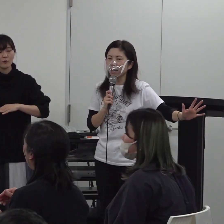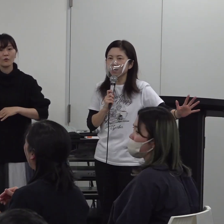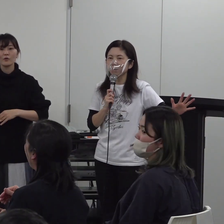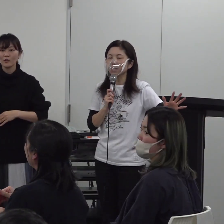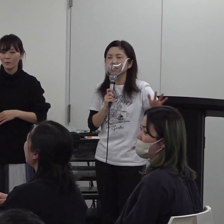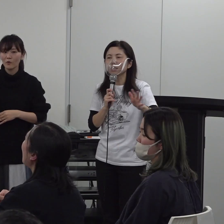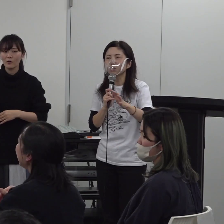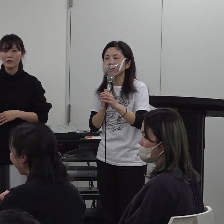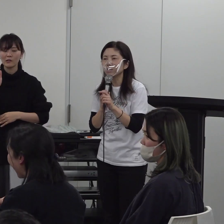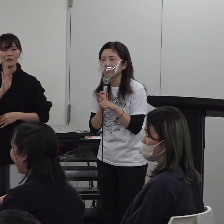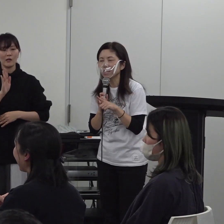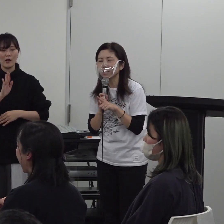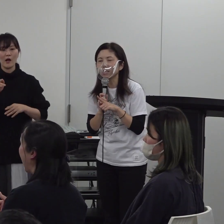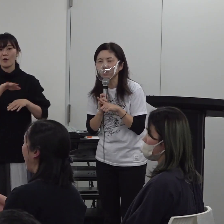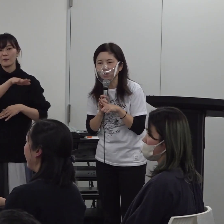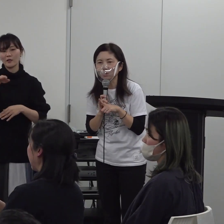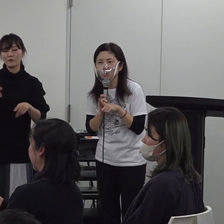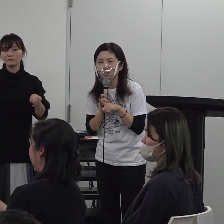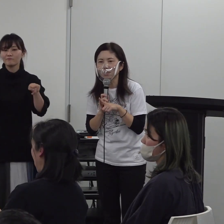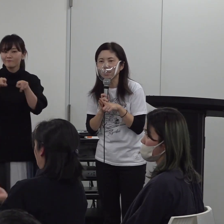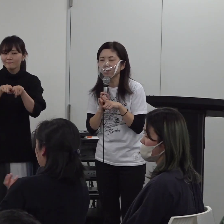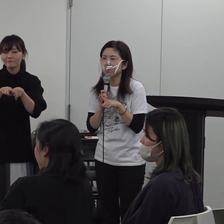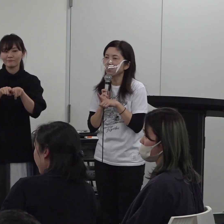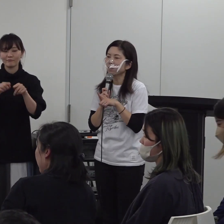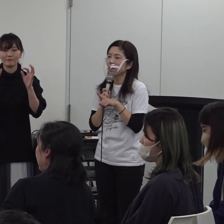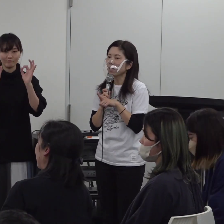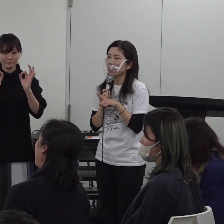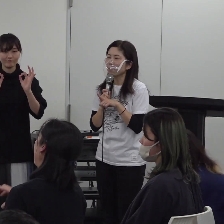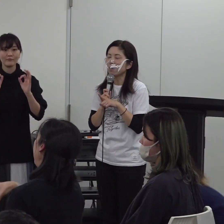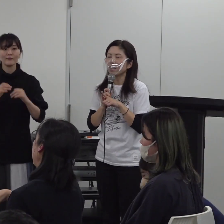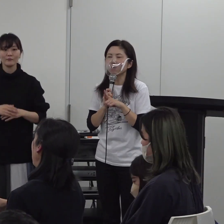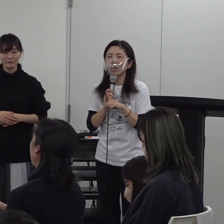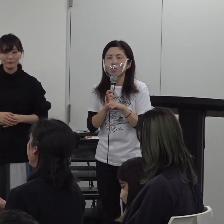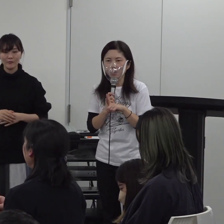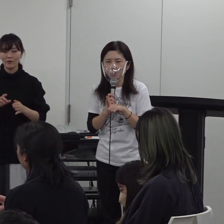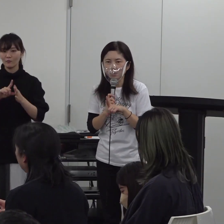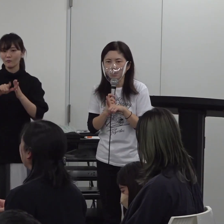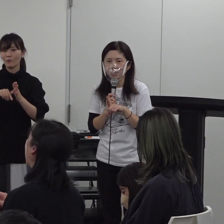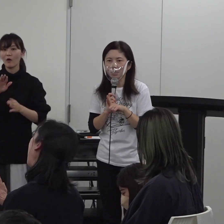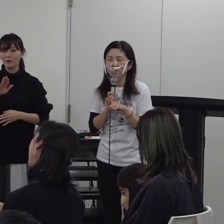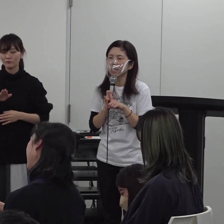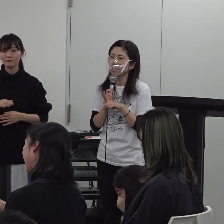いや皆さんと一緒でいいですよ っていう場合もあります